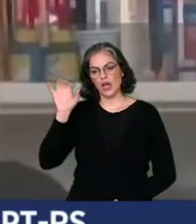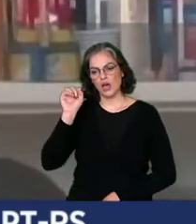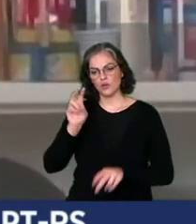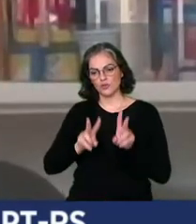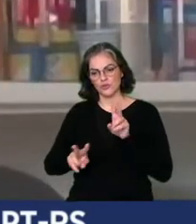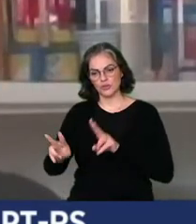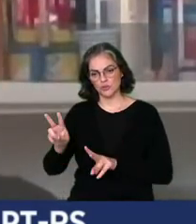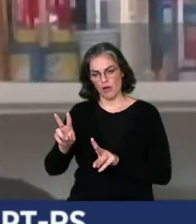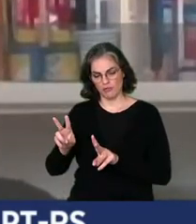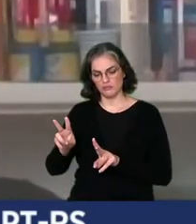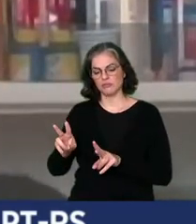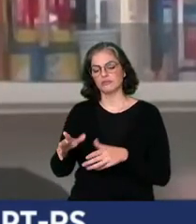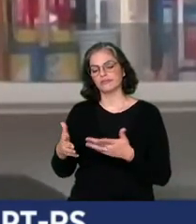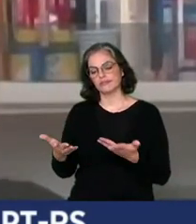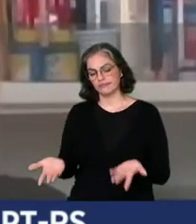ASSEGURANDO É QUE SEJA LIBERADO QUE O GOVERNO NÃO